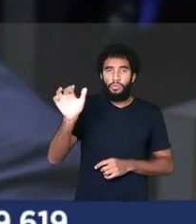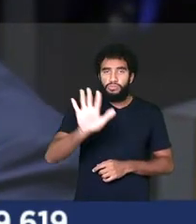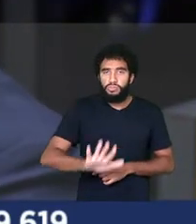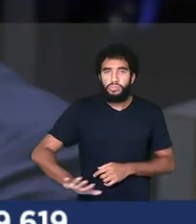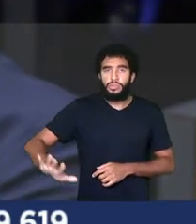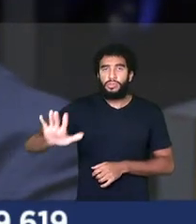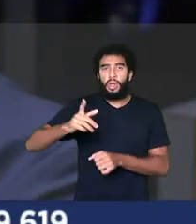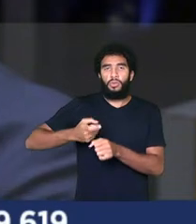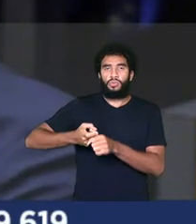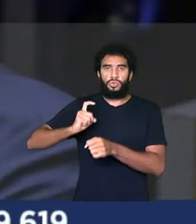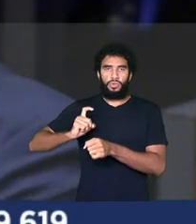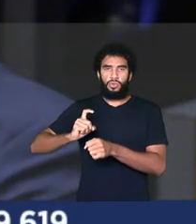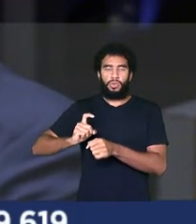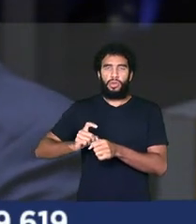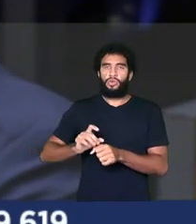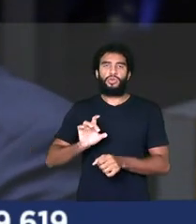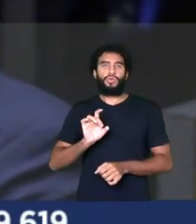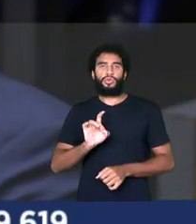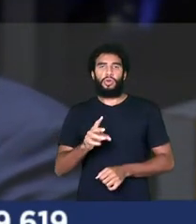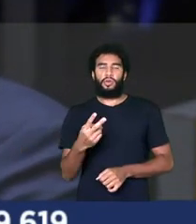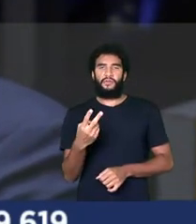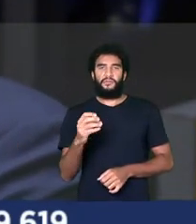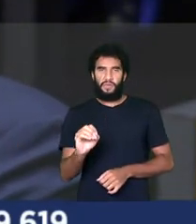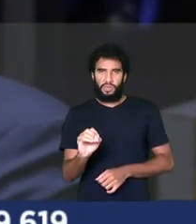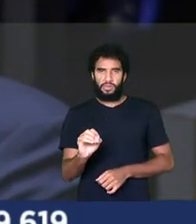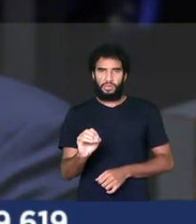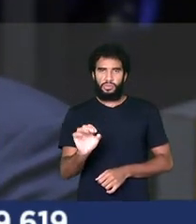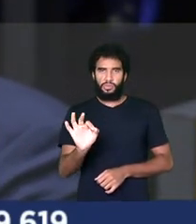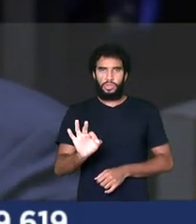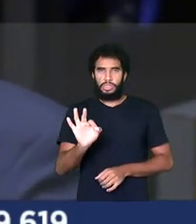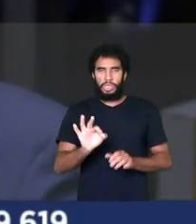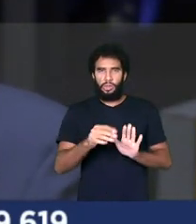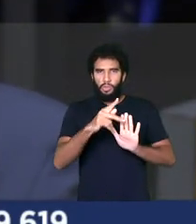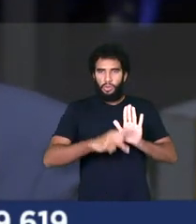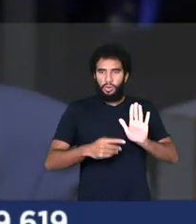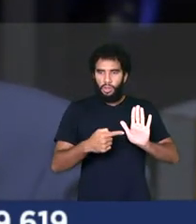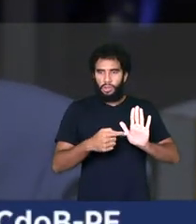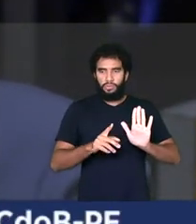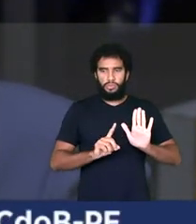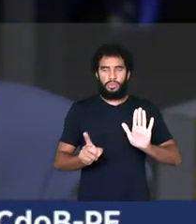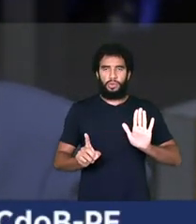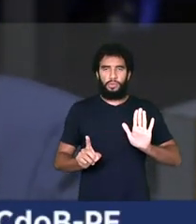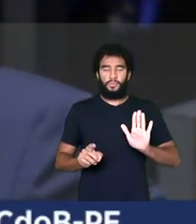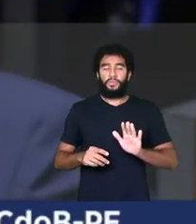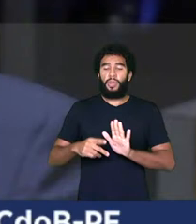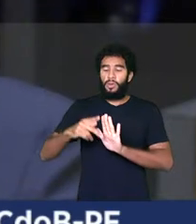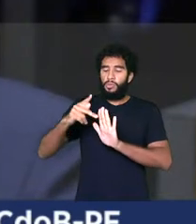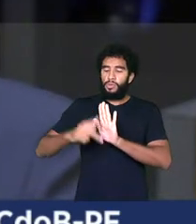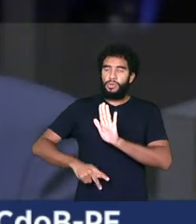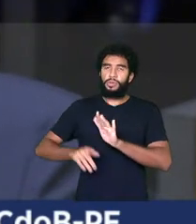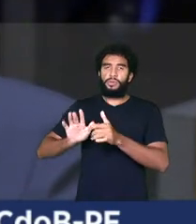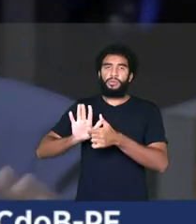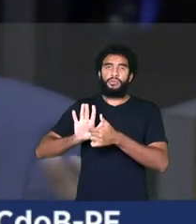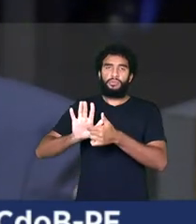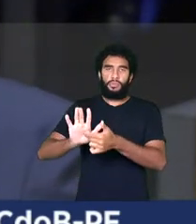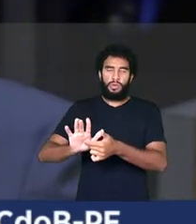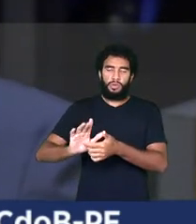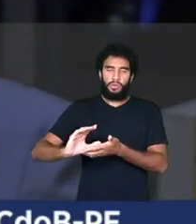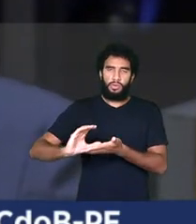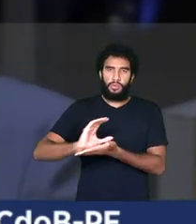COISA. MAS É SOBRE TODO O FATURAMENTO. E NÃO APENAS SOBRE 20 COMO TRATA ESSE PROJETO. PORQUE ESSE PROJETO